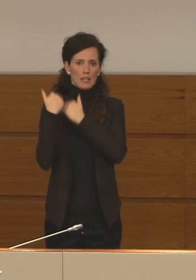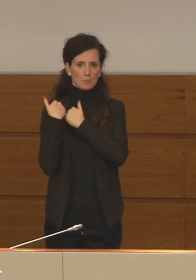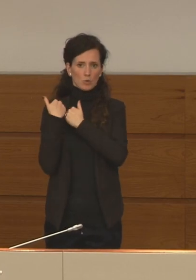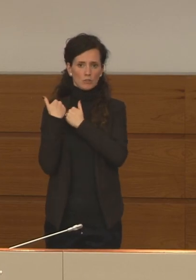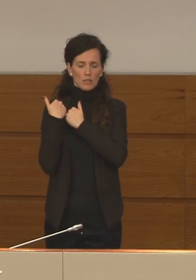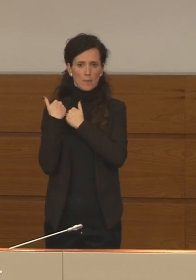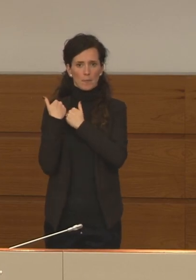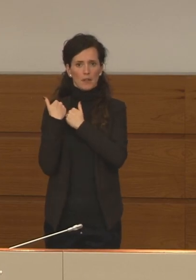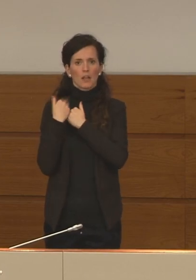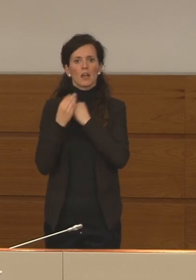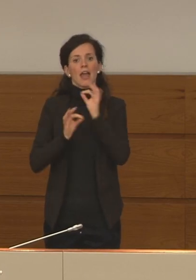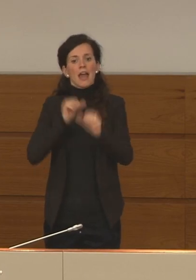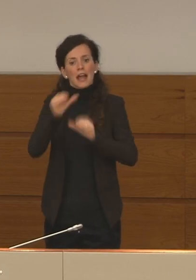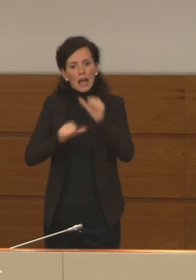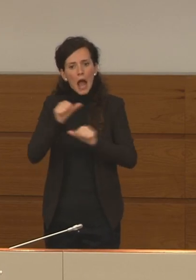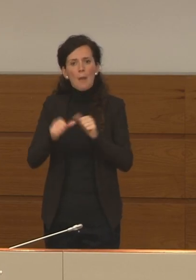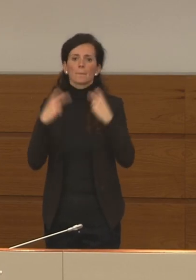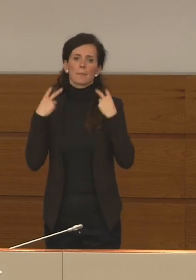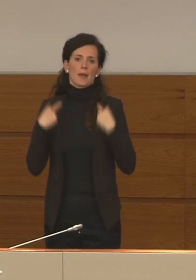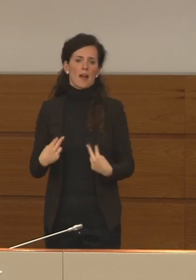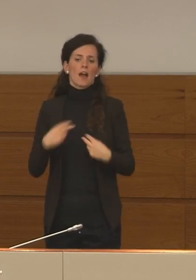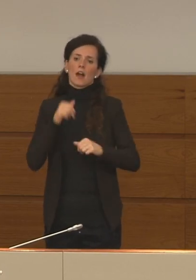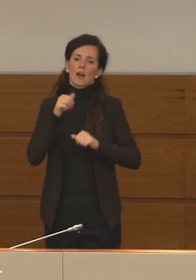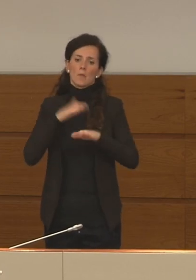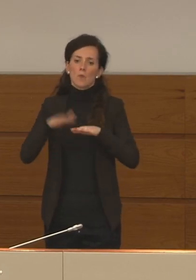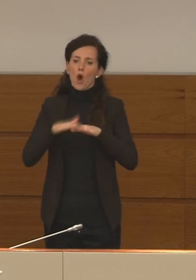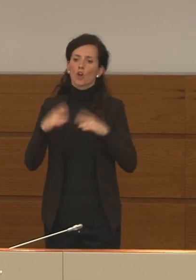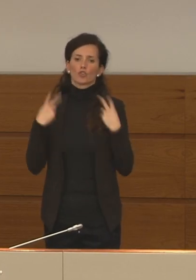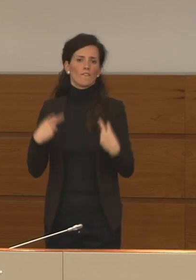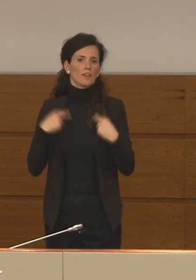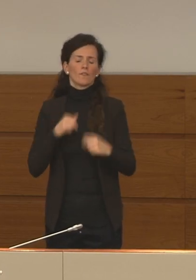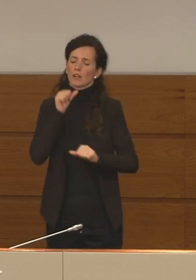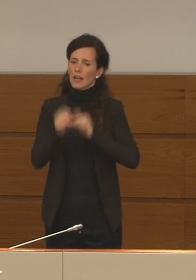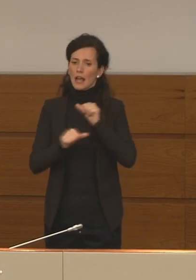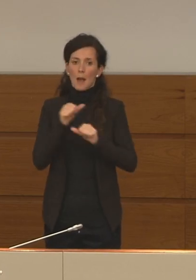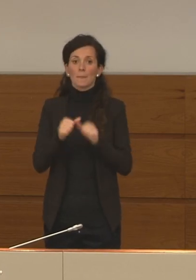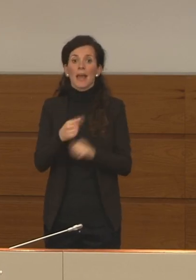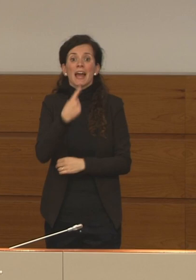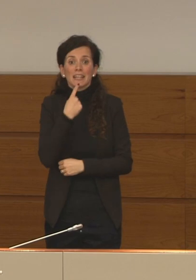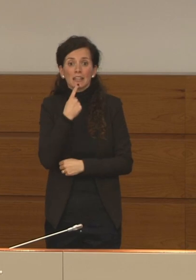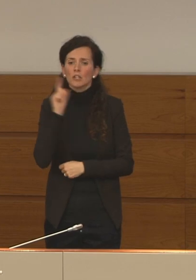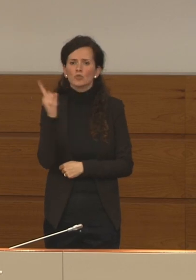modo di vivere soprattutto per chi è in una categoria fragile ed esposta al rischio.